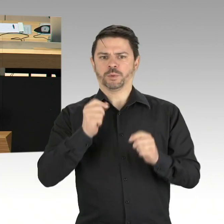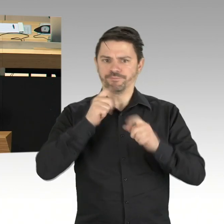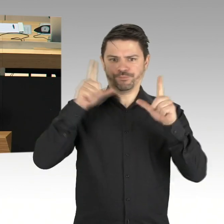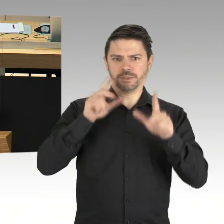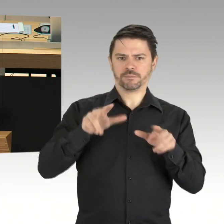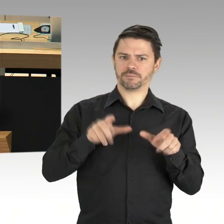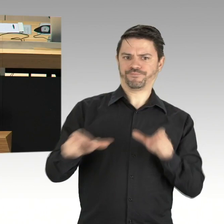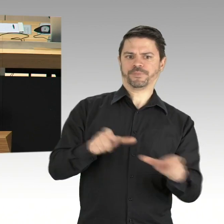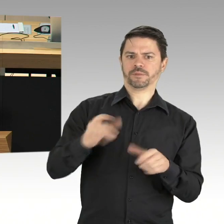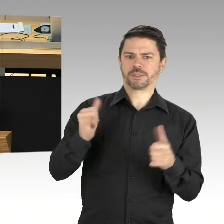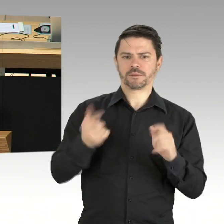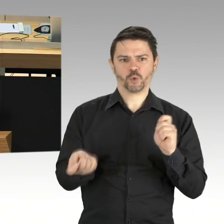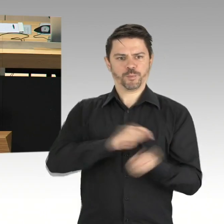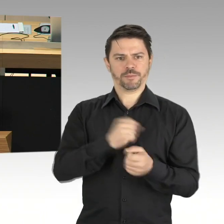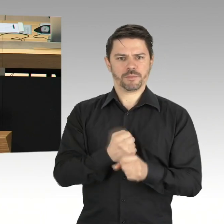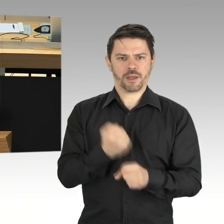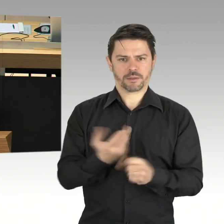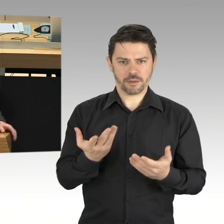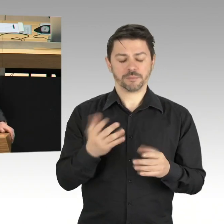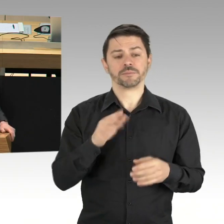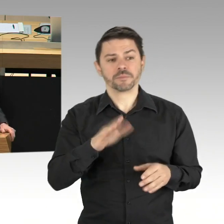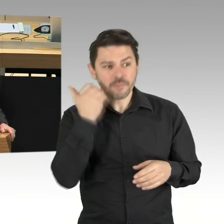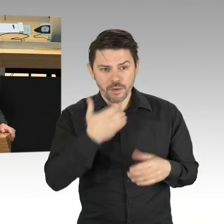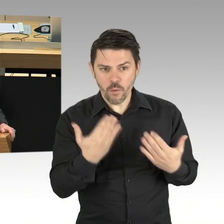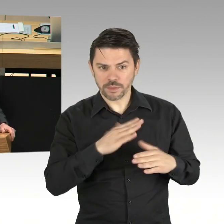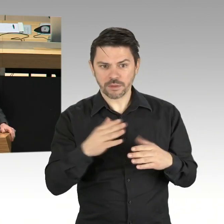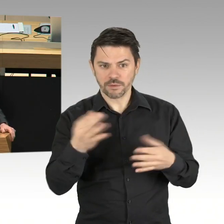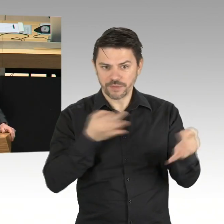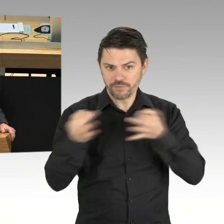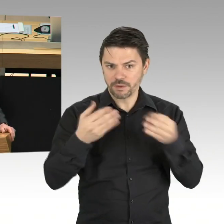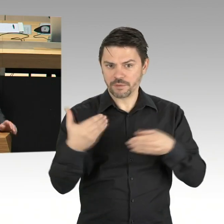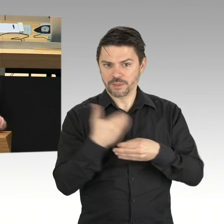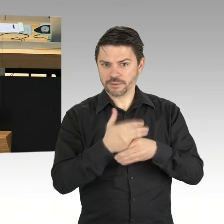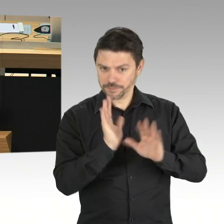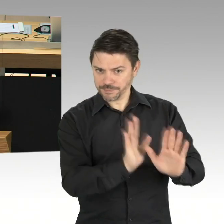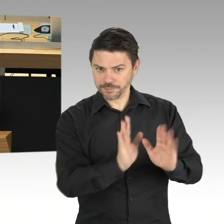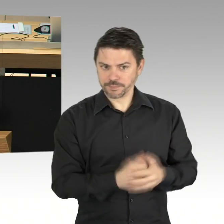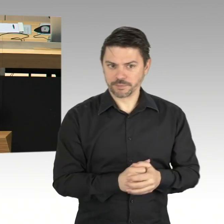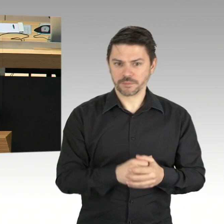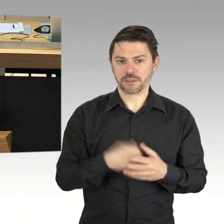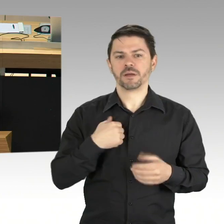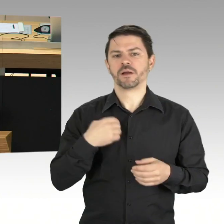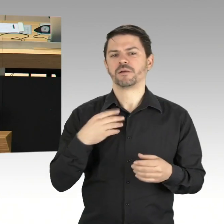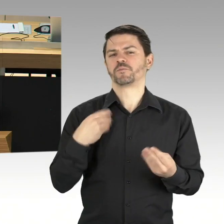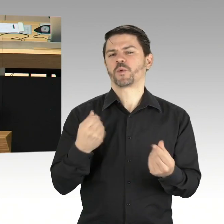bis Mitte in die 80er-Jahre und ich sage Ihnen, das war kein schlechtes Leben für die Mieterinnen und Mieter. (Beifall)